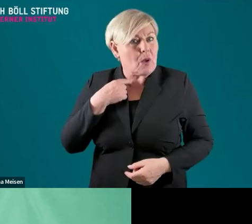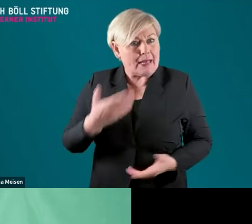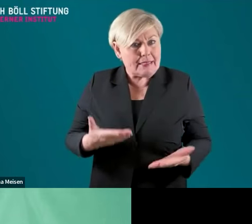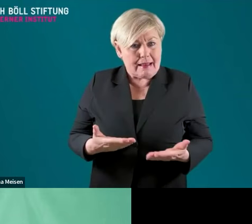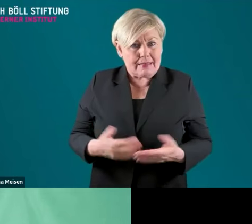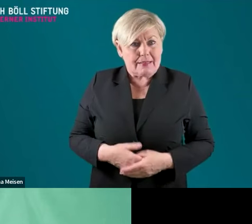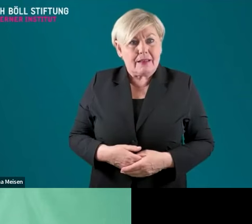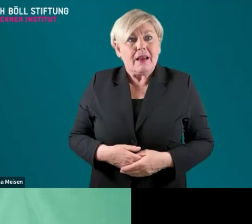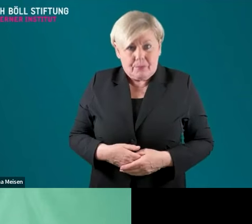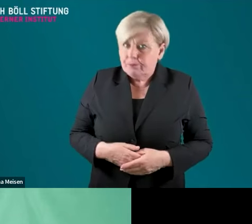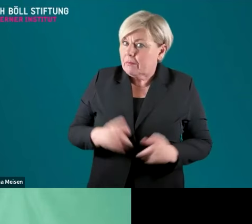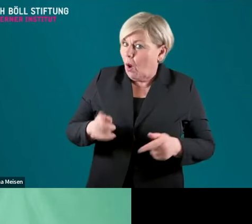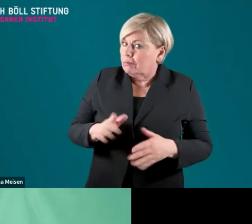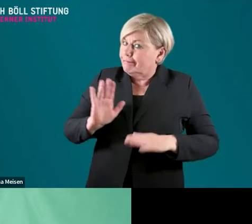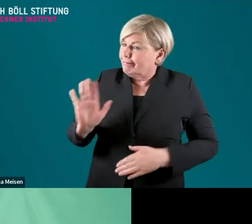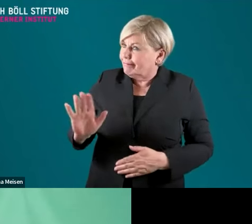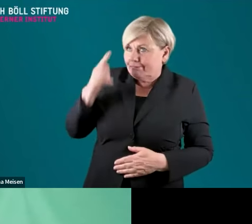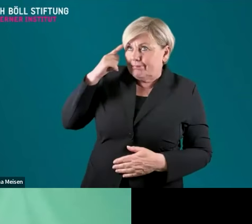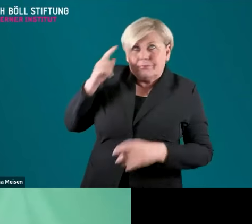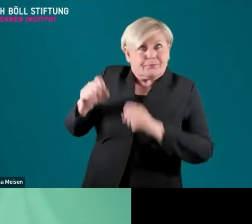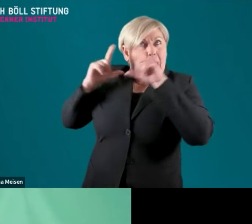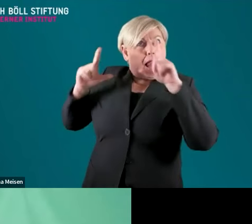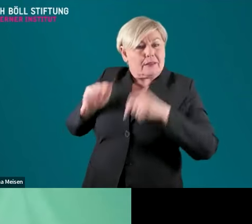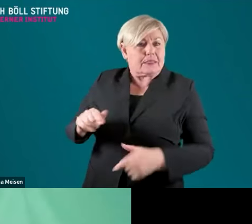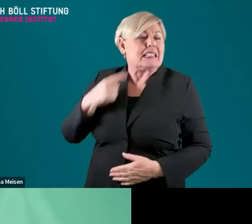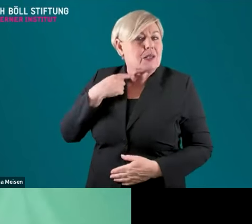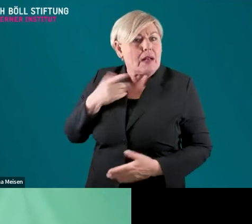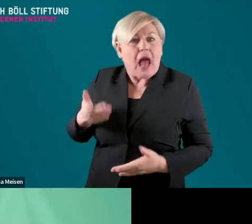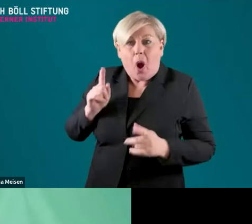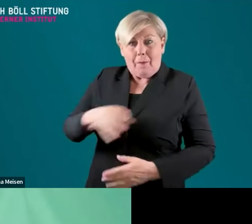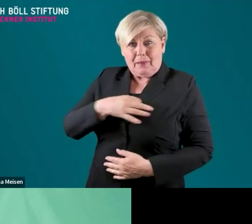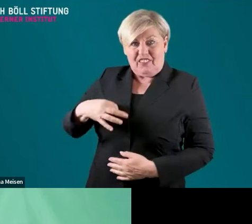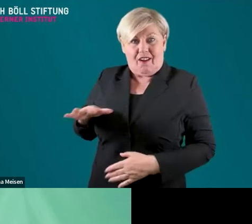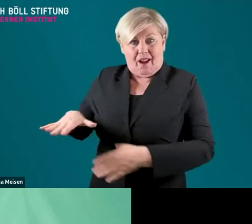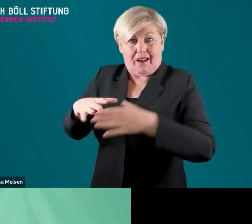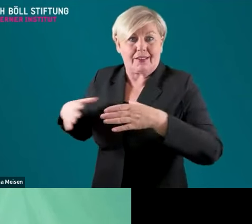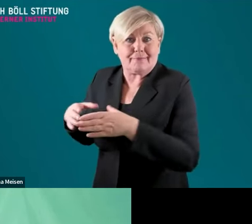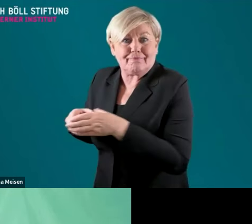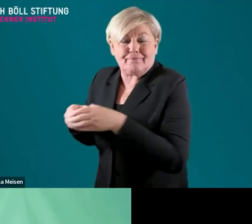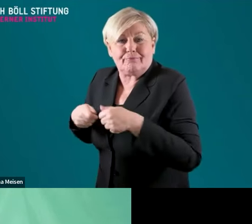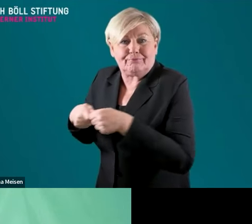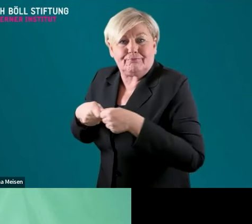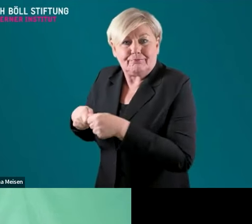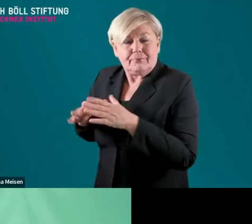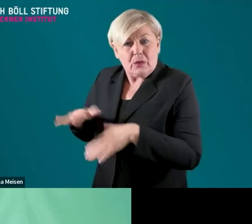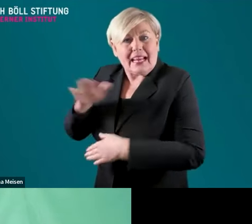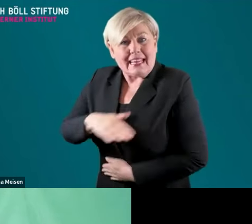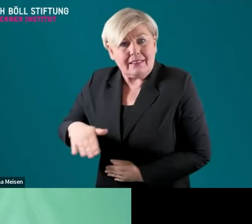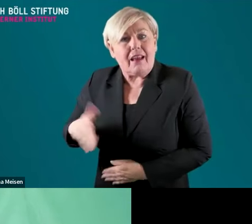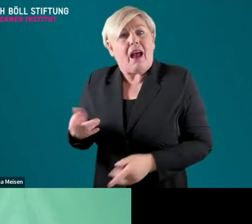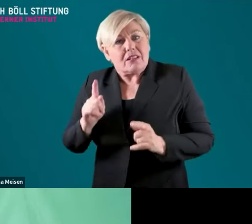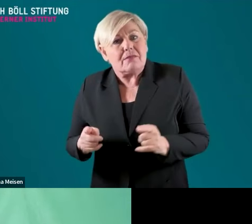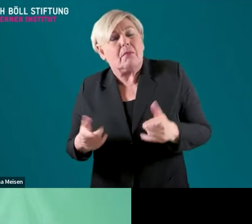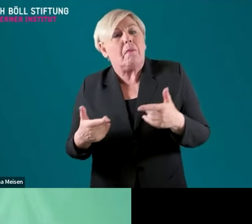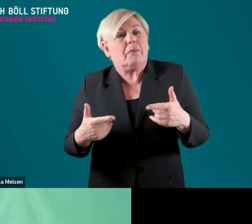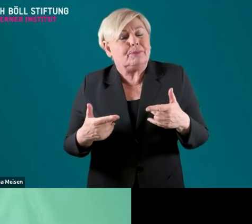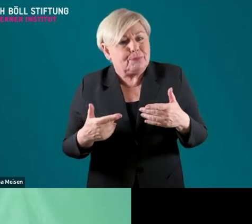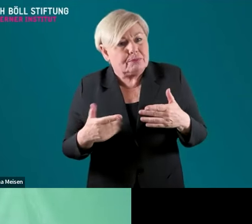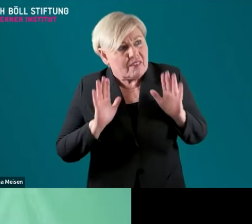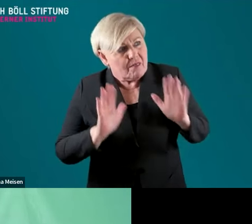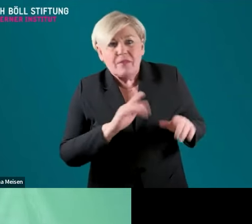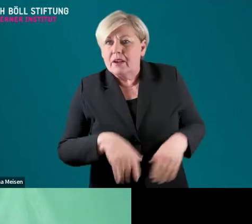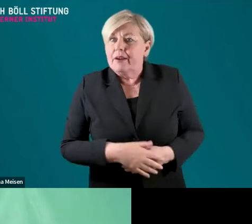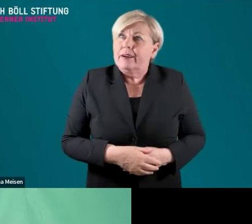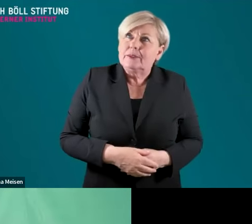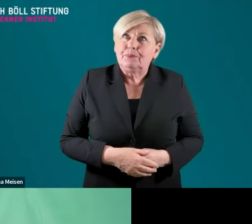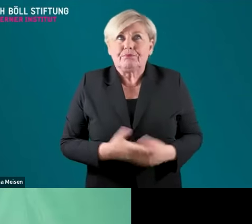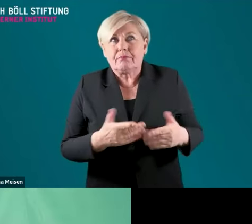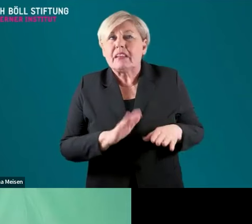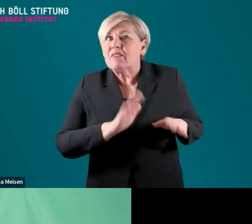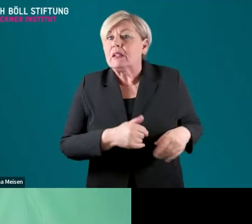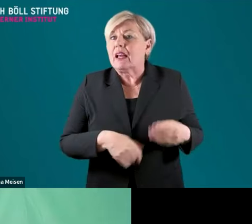was sich dahinter versteckt und was auch im Privaten gehalten werden will und wo Kinder möglichst weit von weggehalten werden sollen,